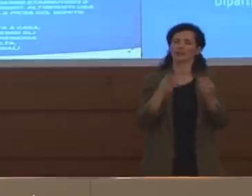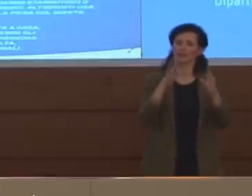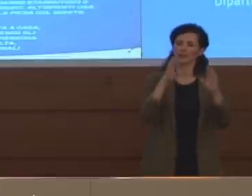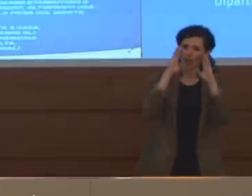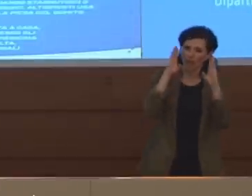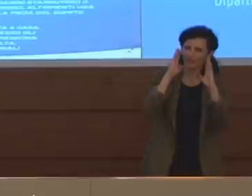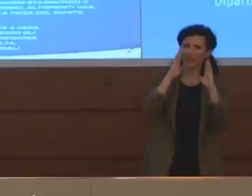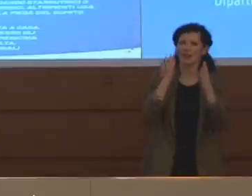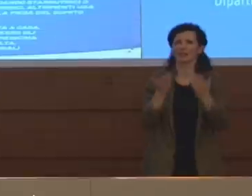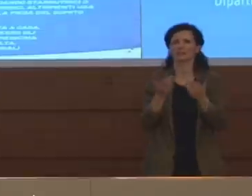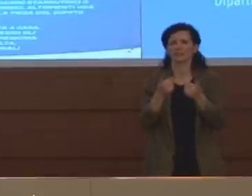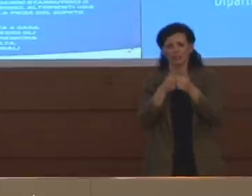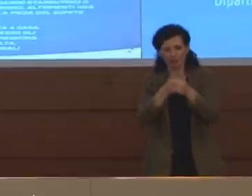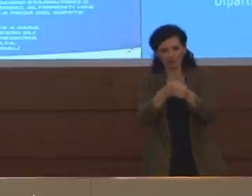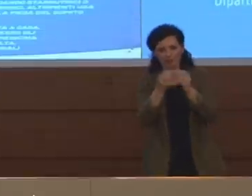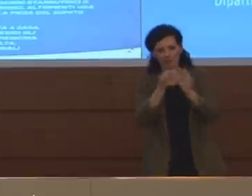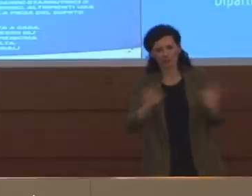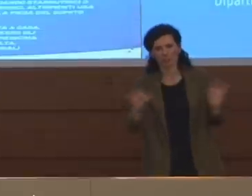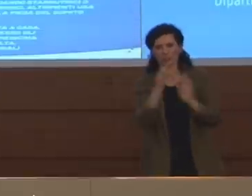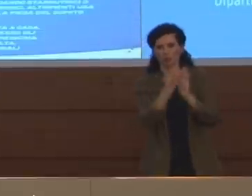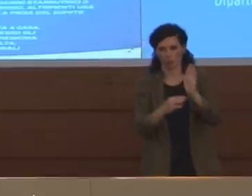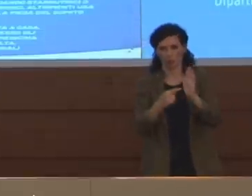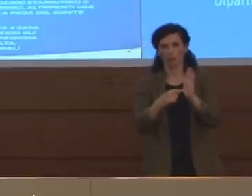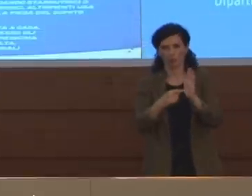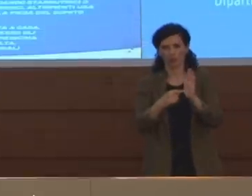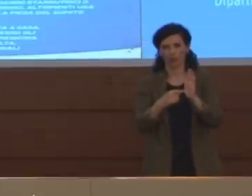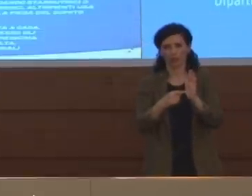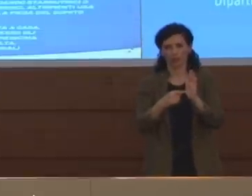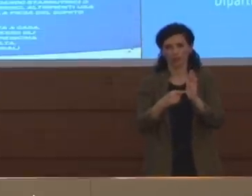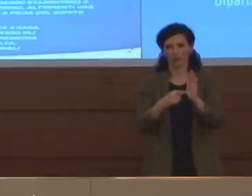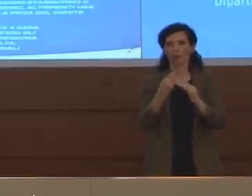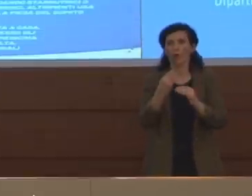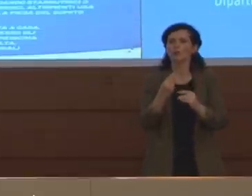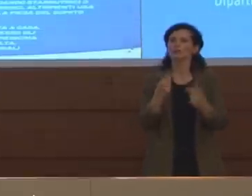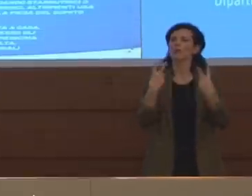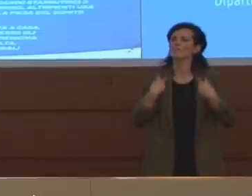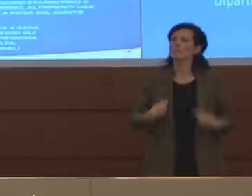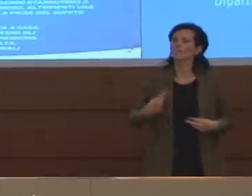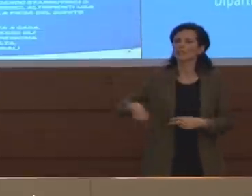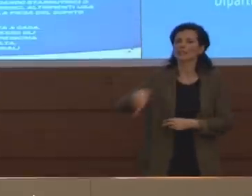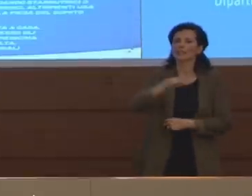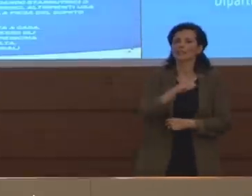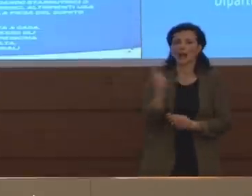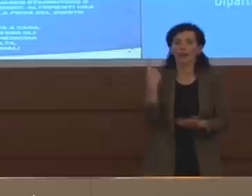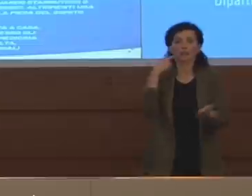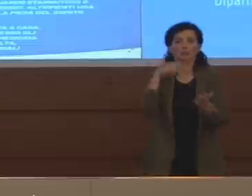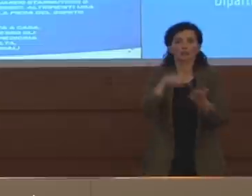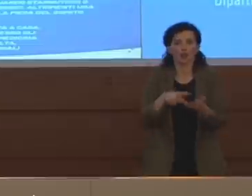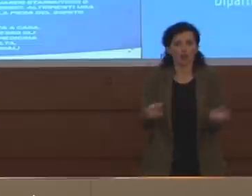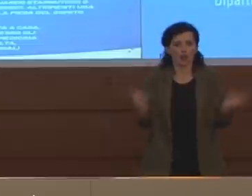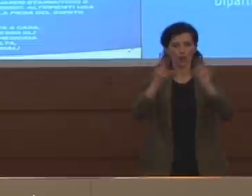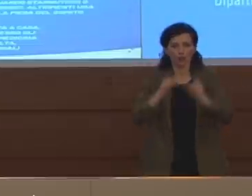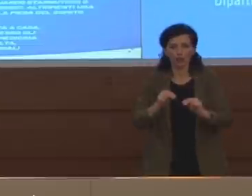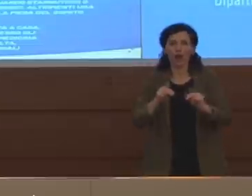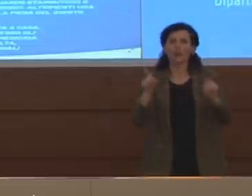nella ripresa, sia della nostra vita sociale, sia delle attività produttive,